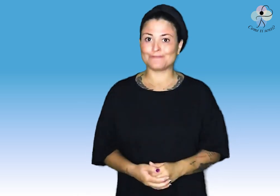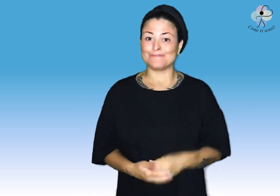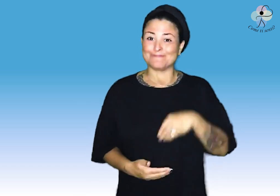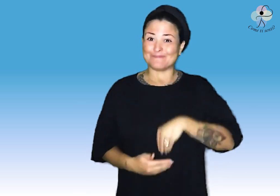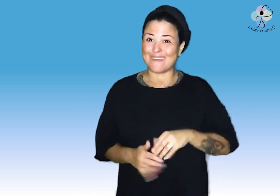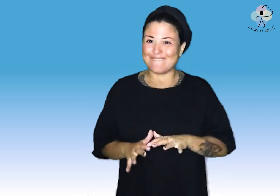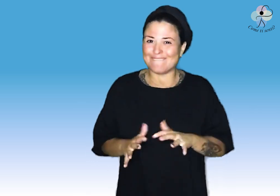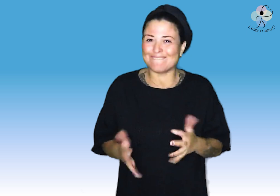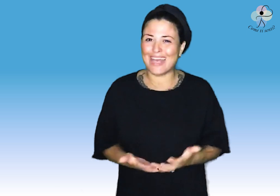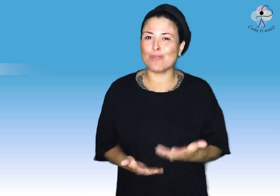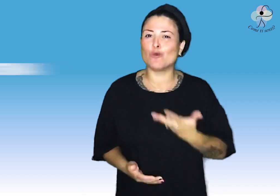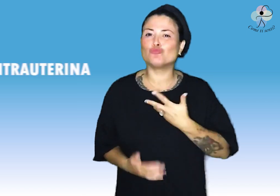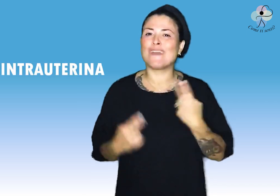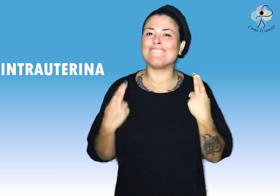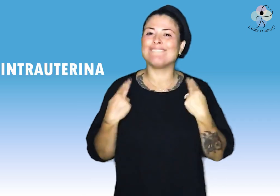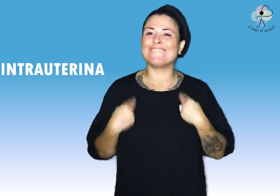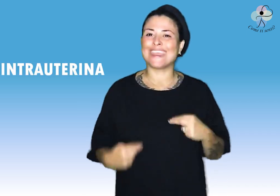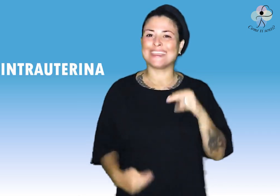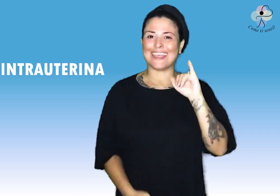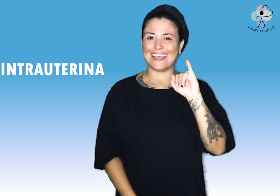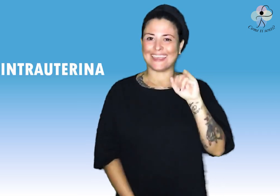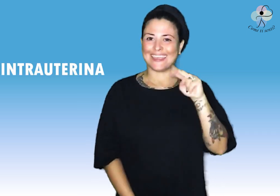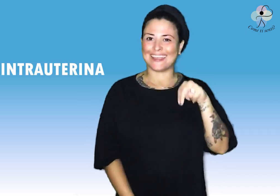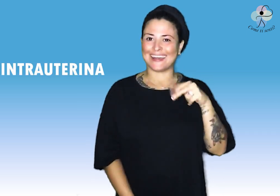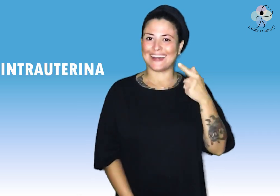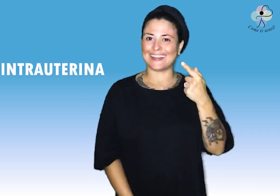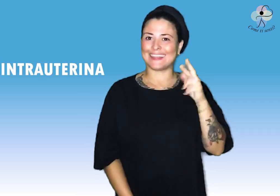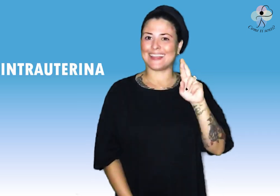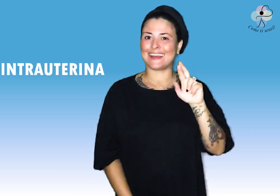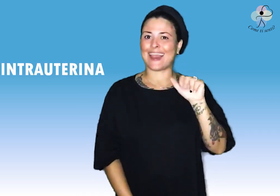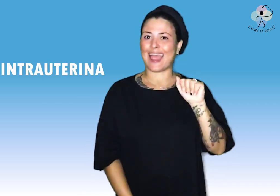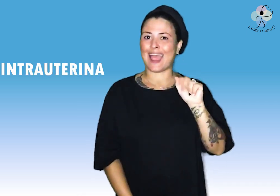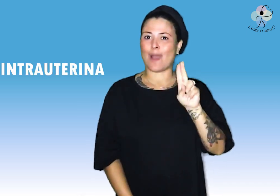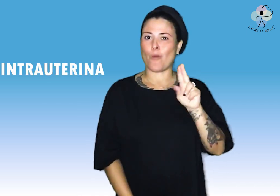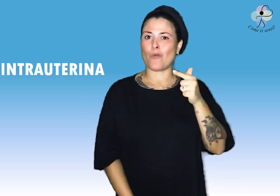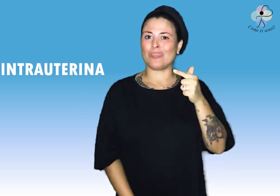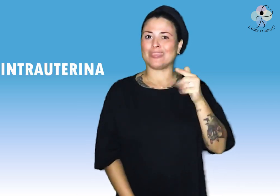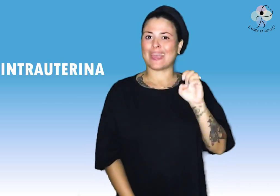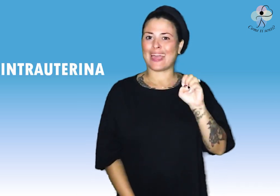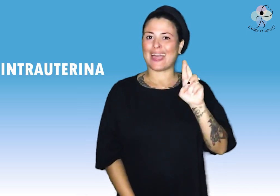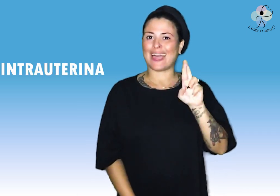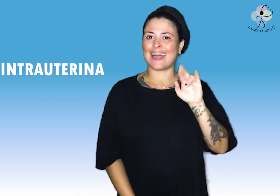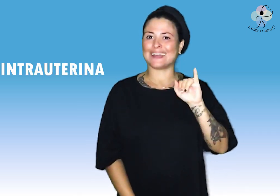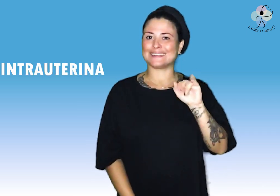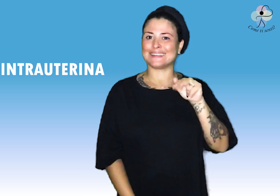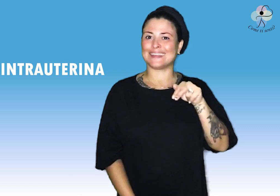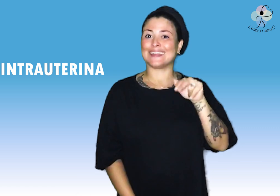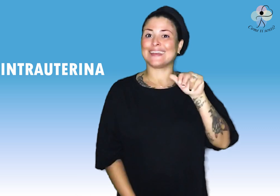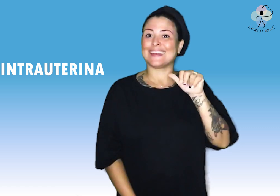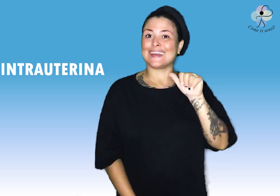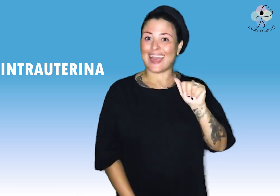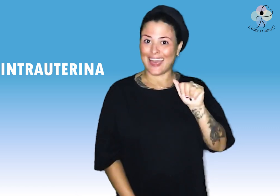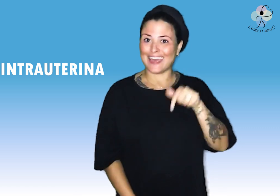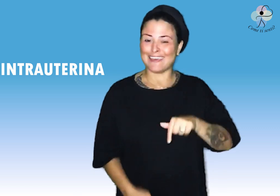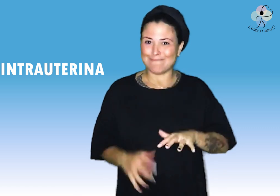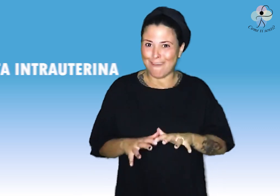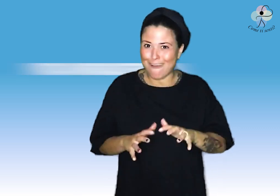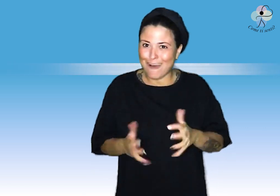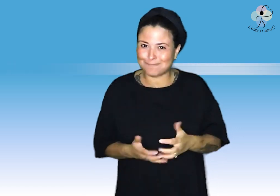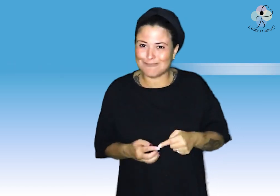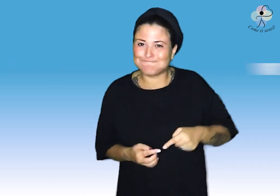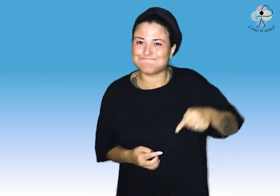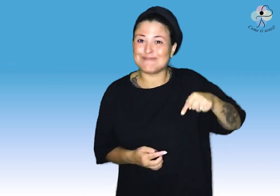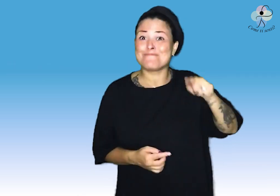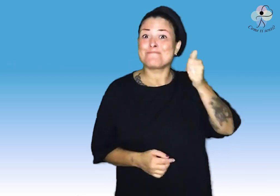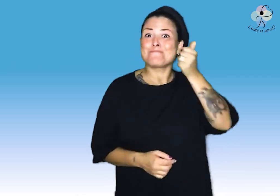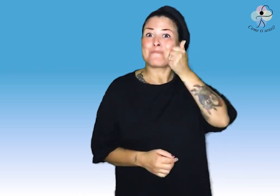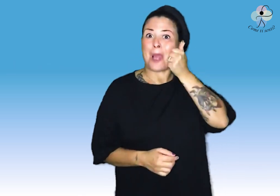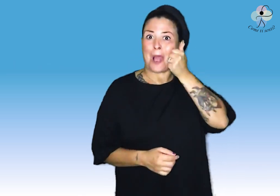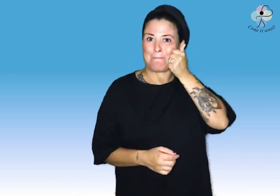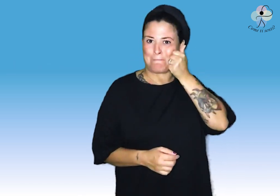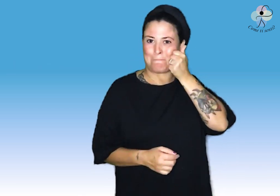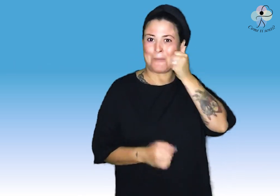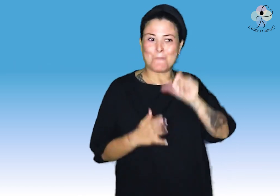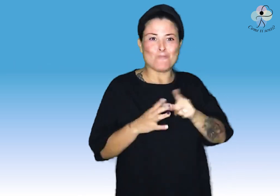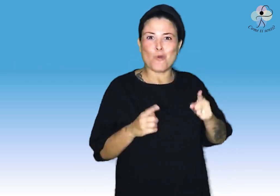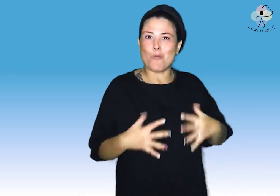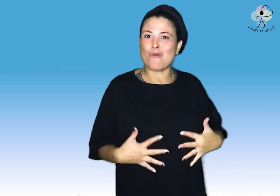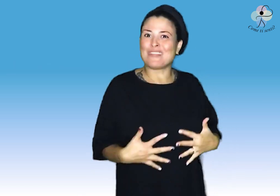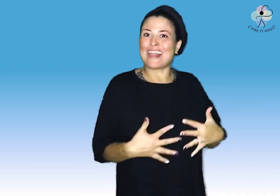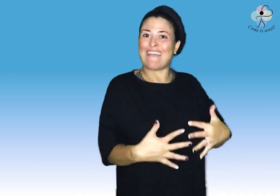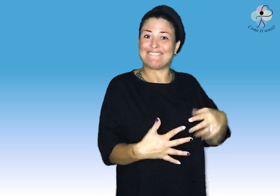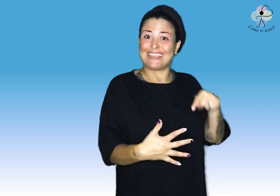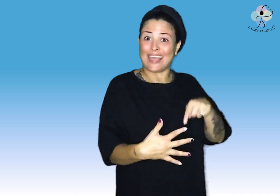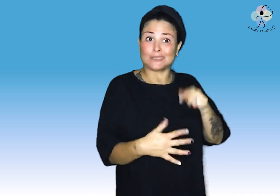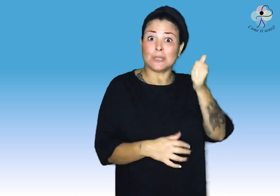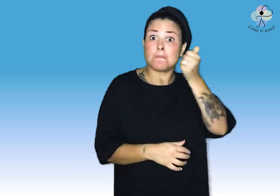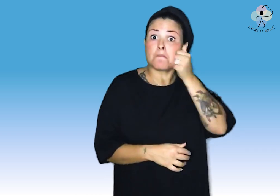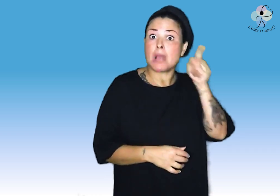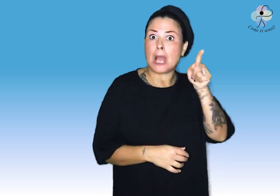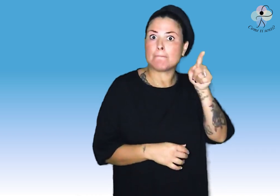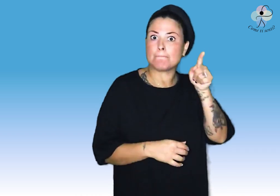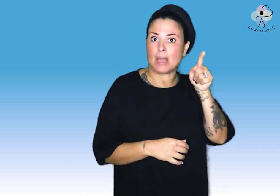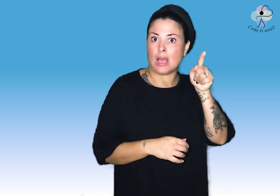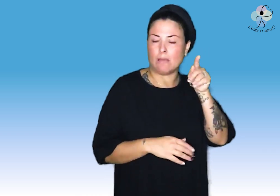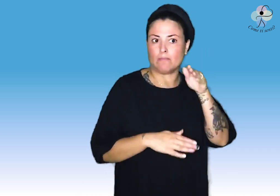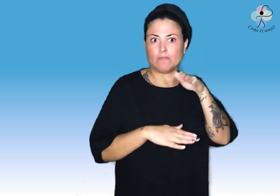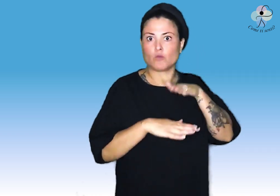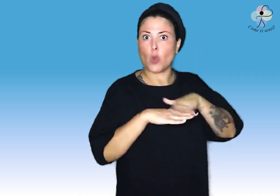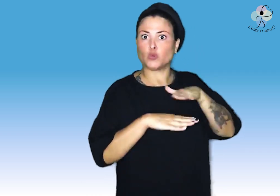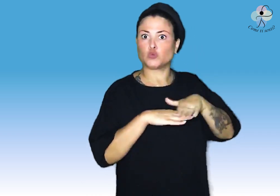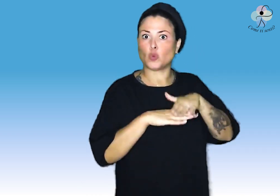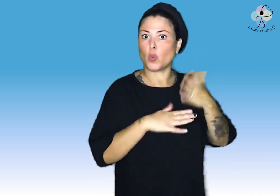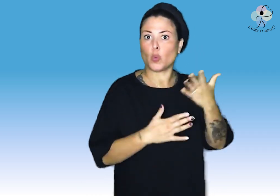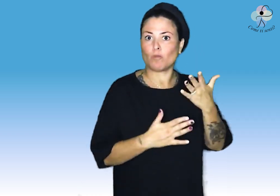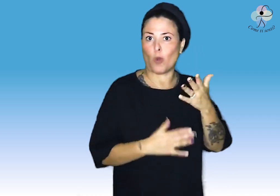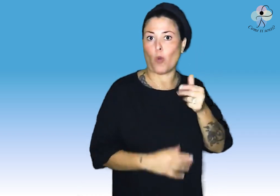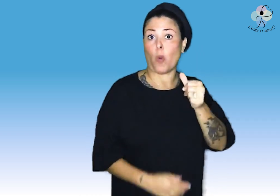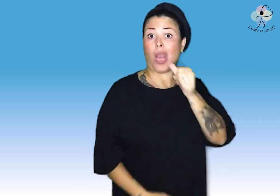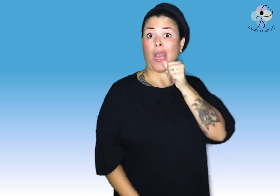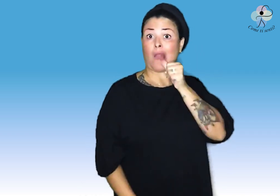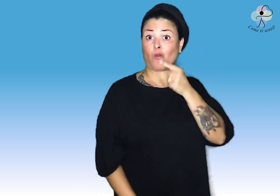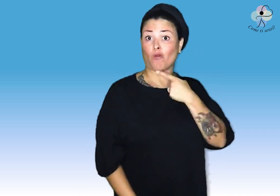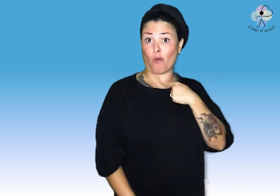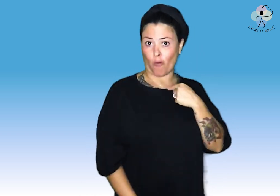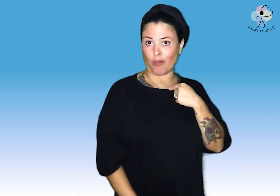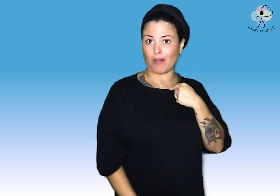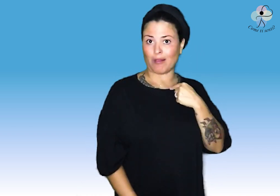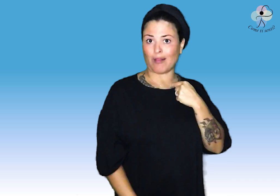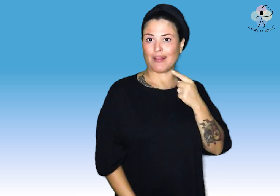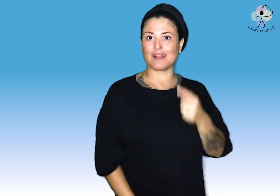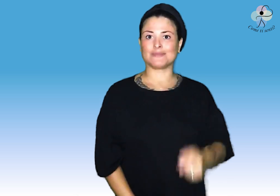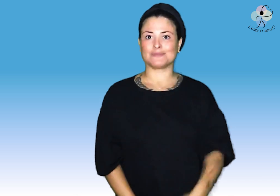esposto durante la vita intrauterina all’alcol consumato dalla madre durante la gravidanza.